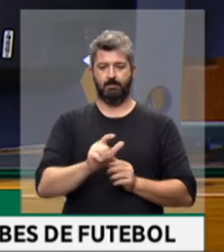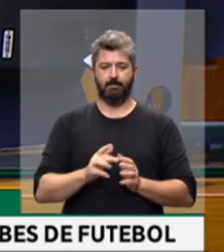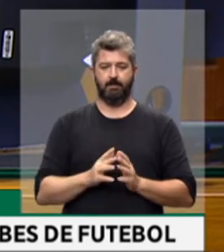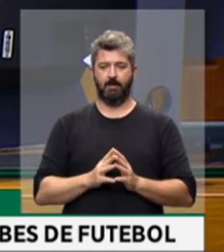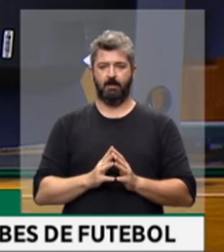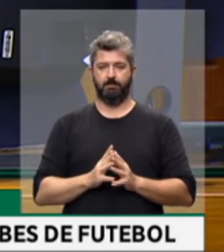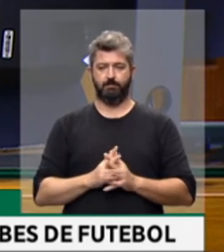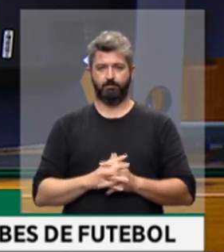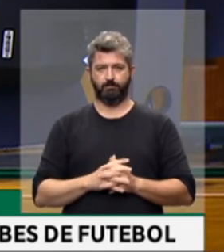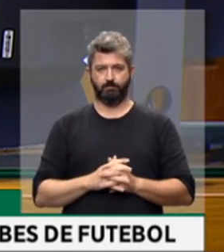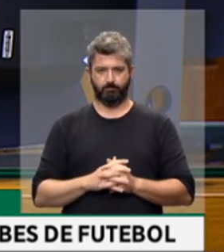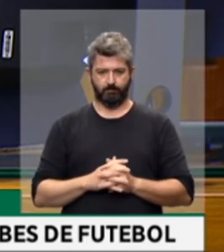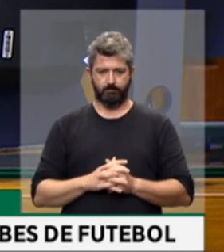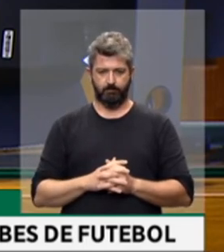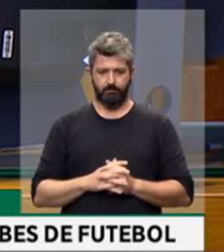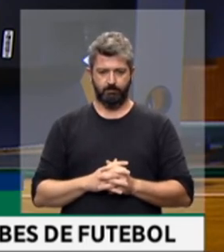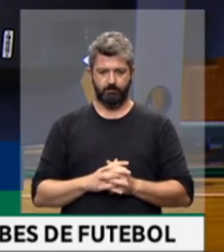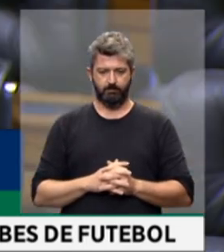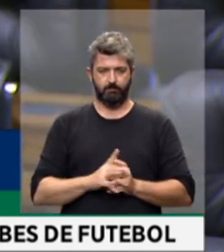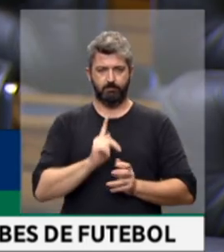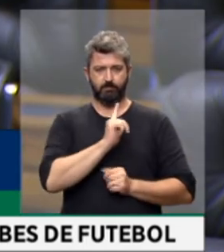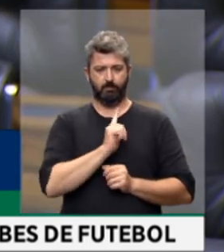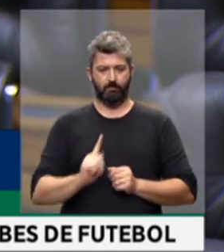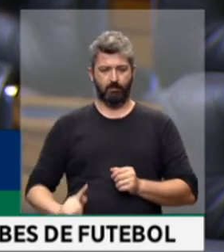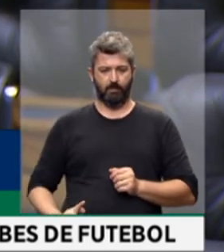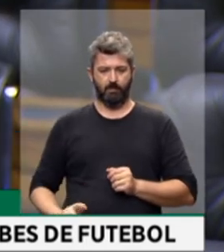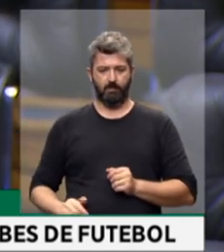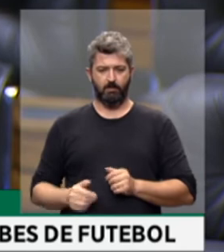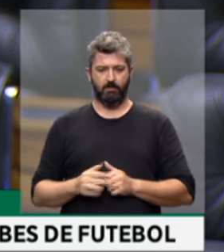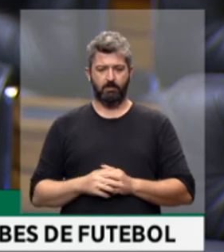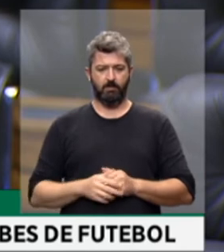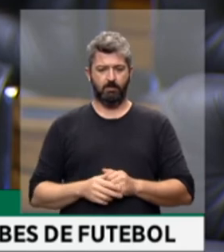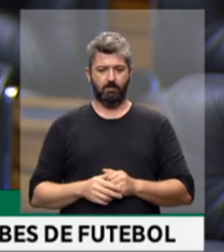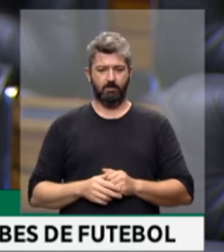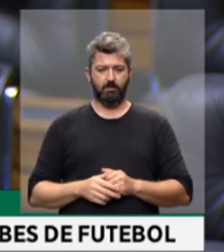APENAS FALEI UMA QUE É A COMPASSO DAÇÃO, JOVENS E ATLETAS, PORQUE NÓS PRECISAMOS MANTER O SENADO